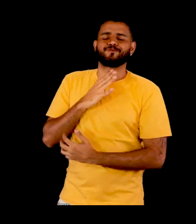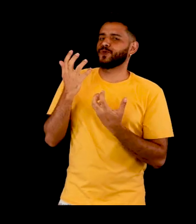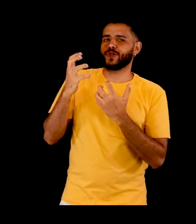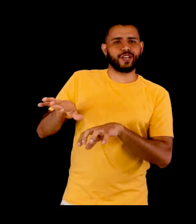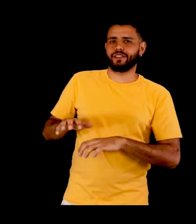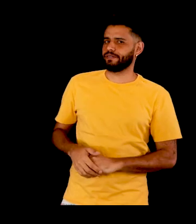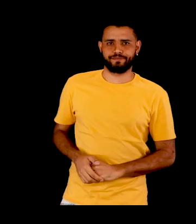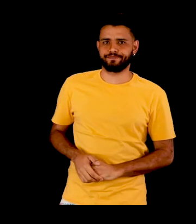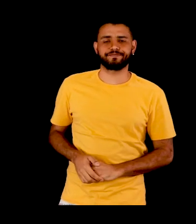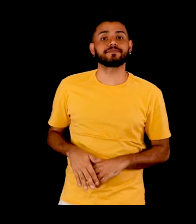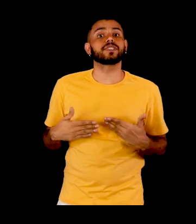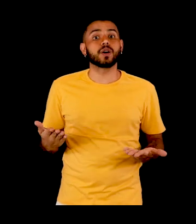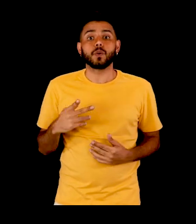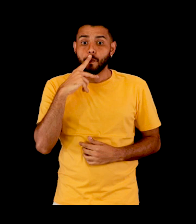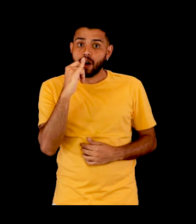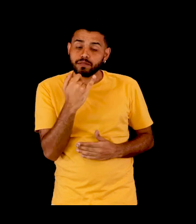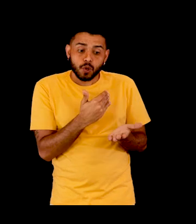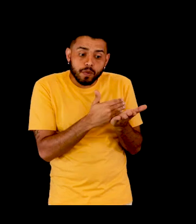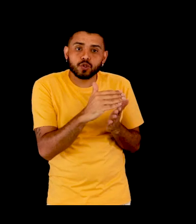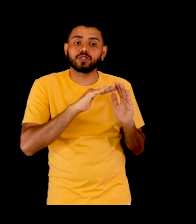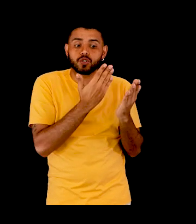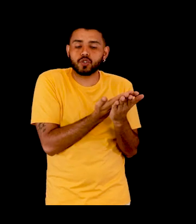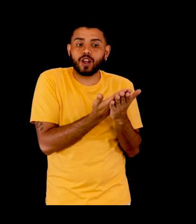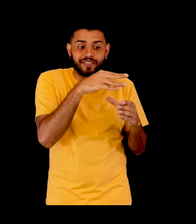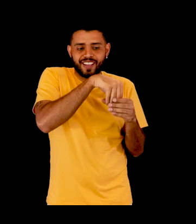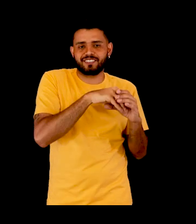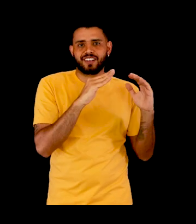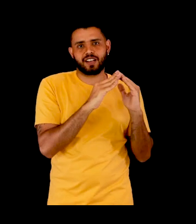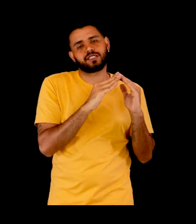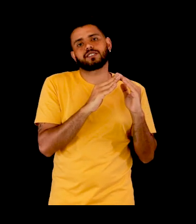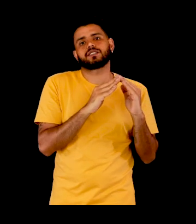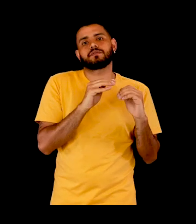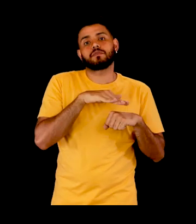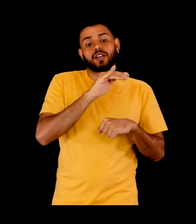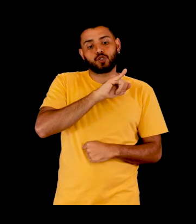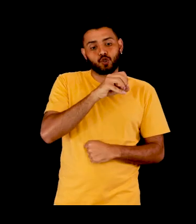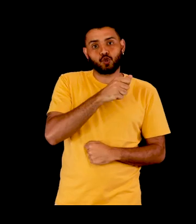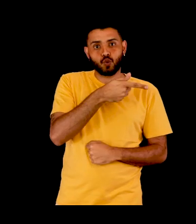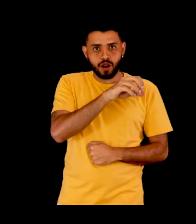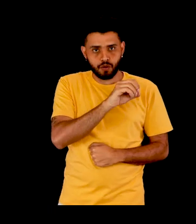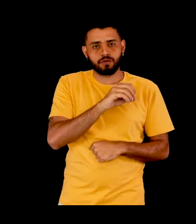Isso foi mais com o João, porque ele é bem mais velho que o Aurélio. Ele continuou os estudos em casa.